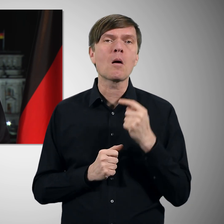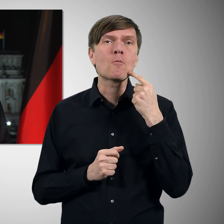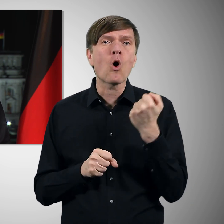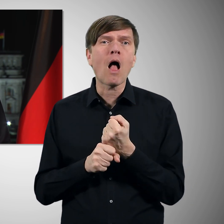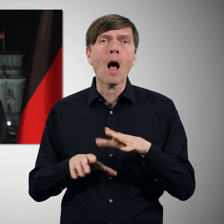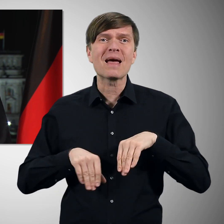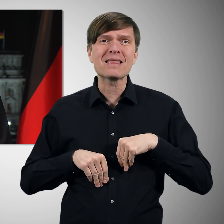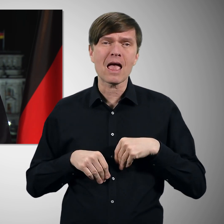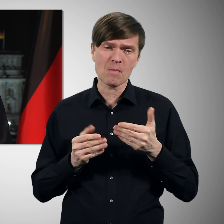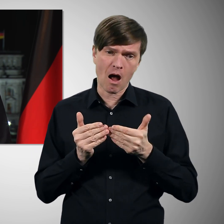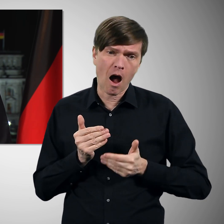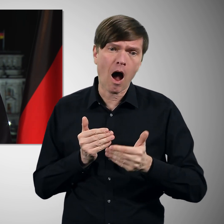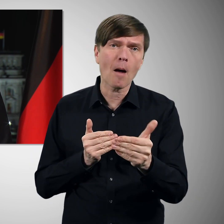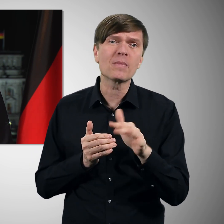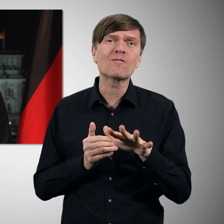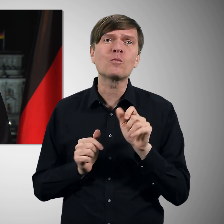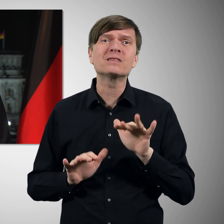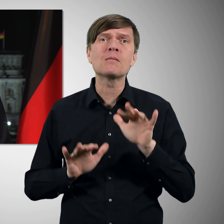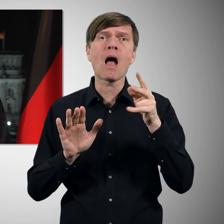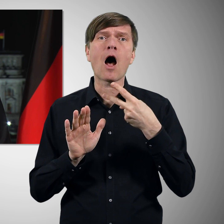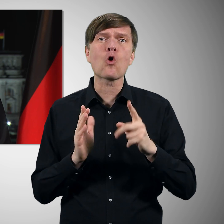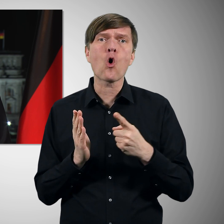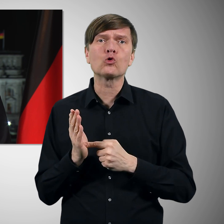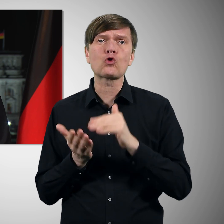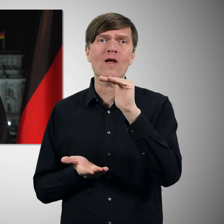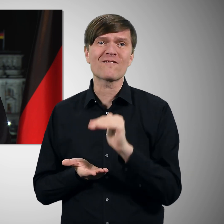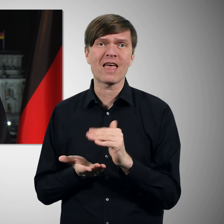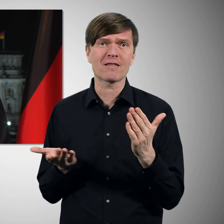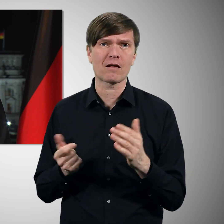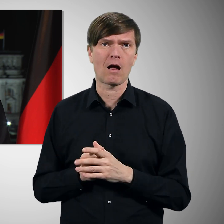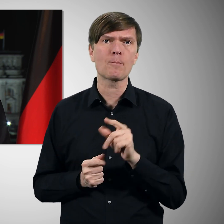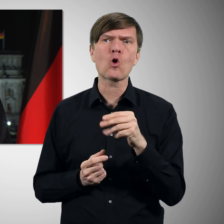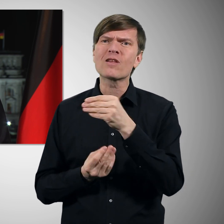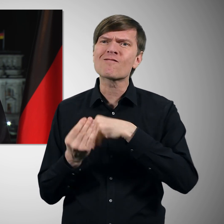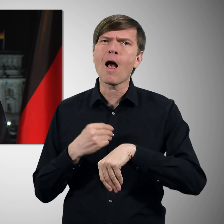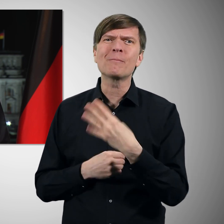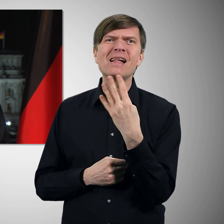15 Milliarden Euro weniger an Steuern. Eine vierköpfige Familie mit einem normalen Einkommen